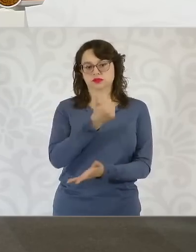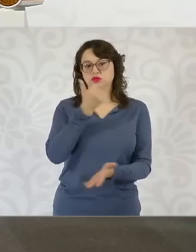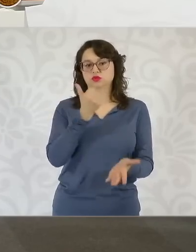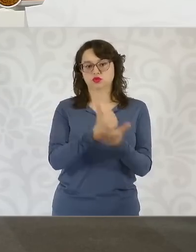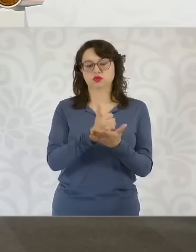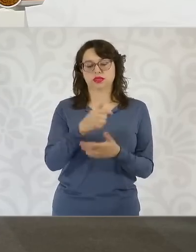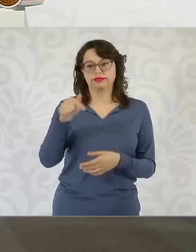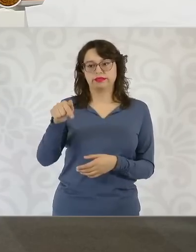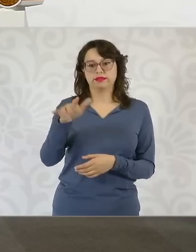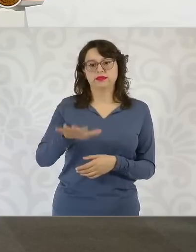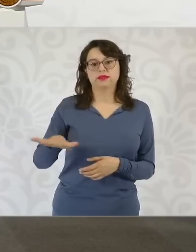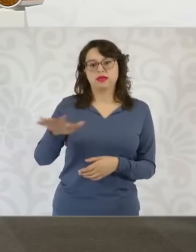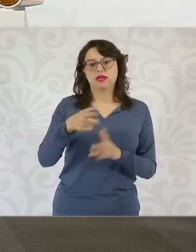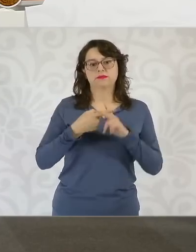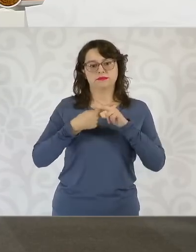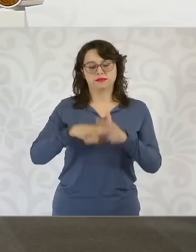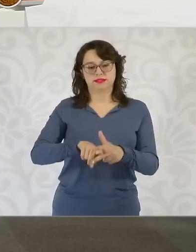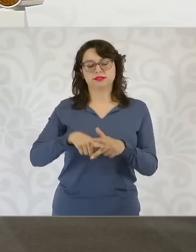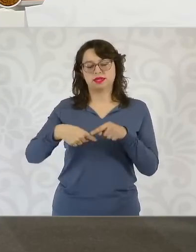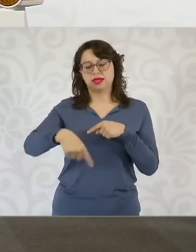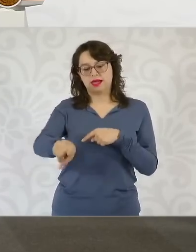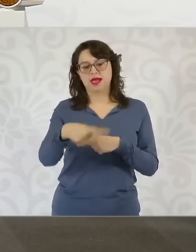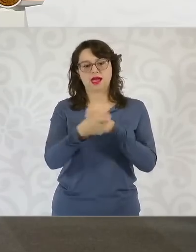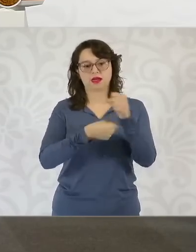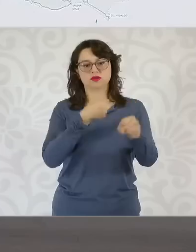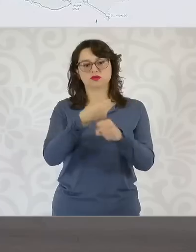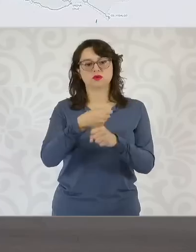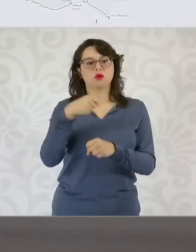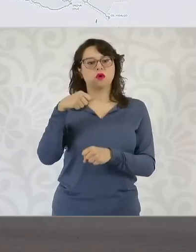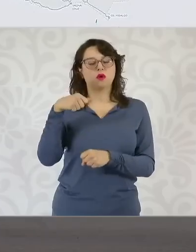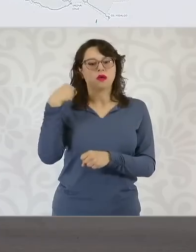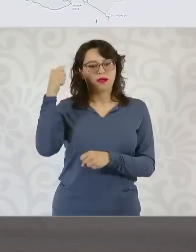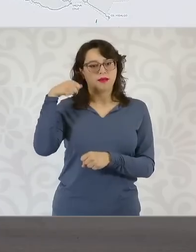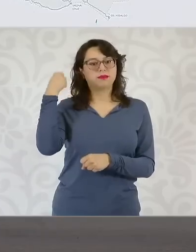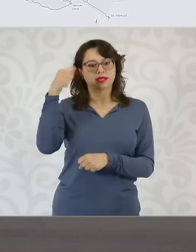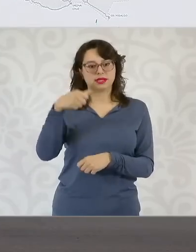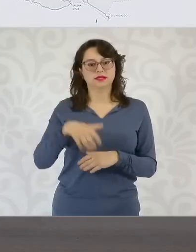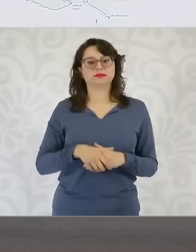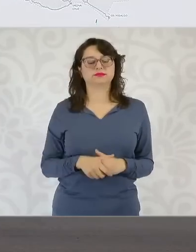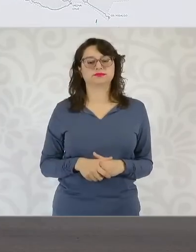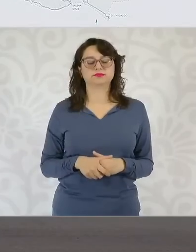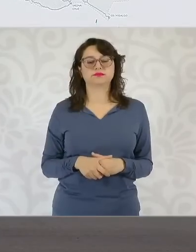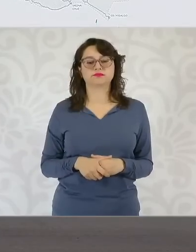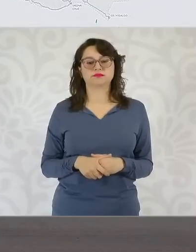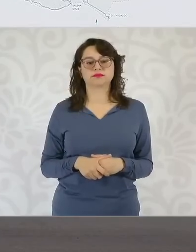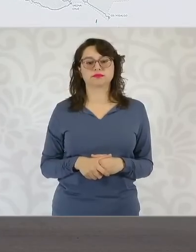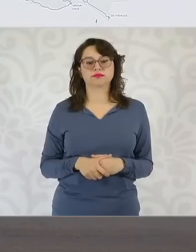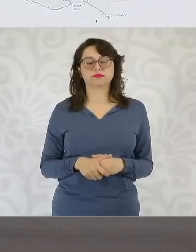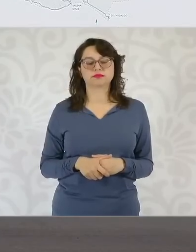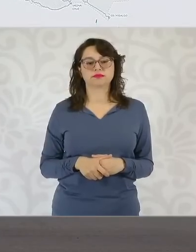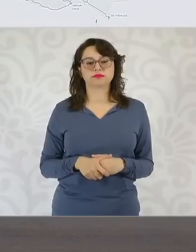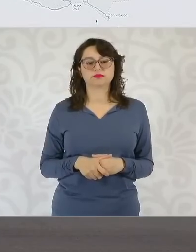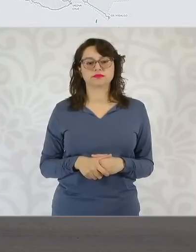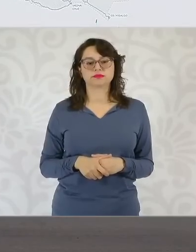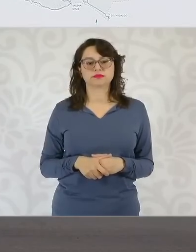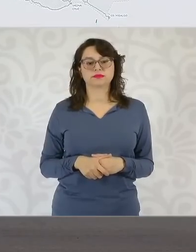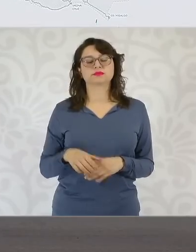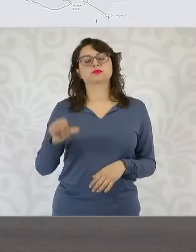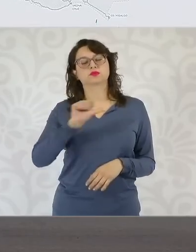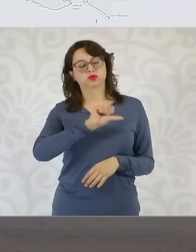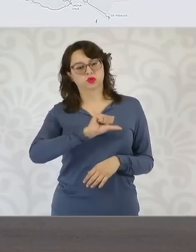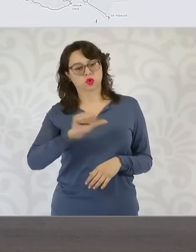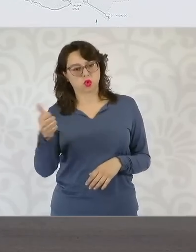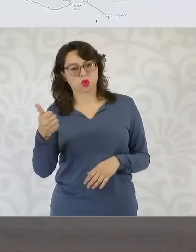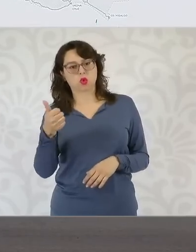abril de 2025 también la siguiente en Colima otro que es también un paso superior vehicular